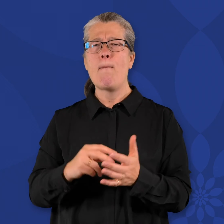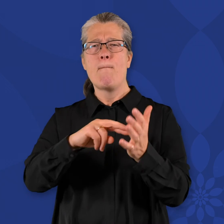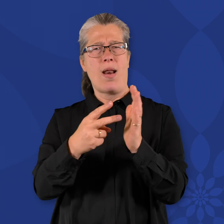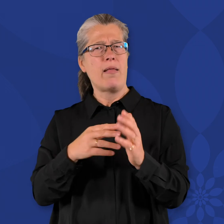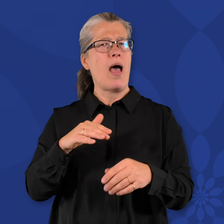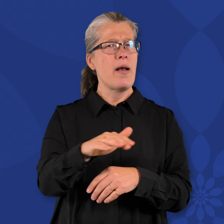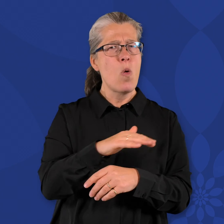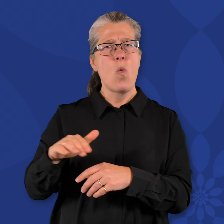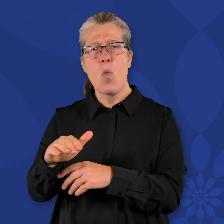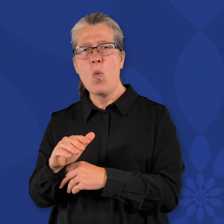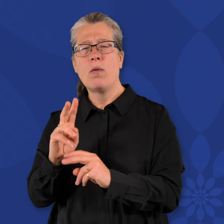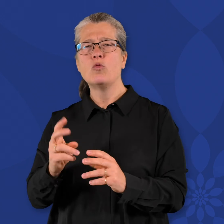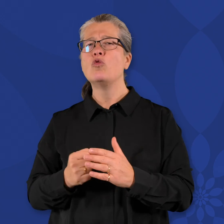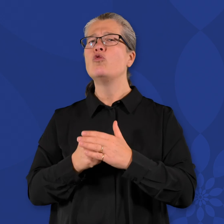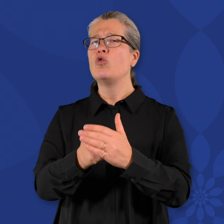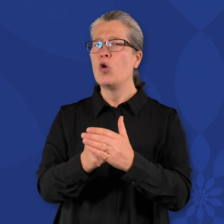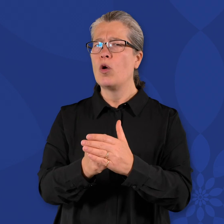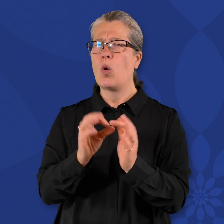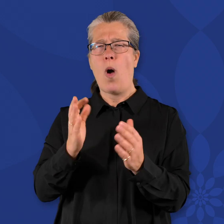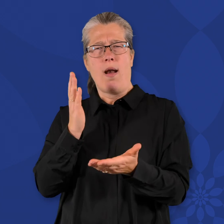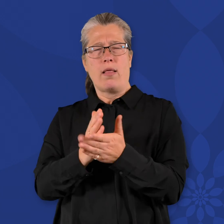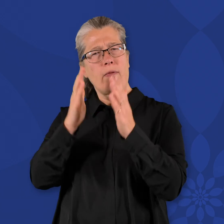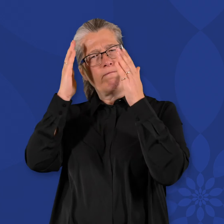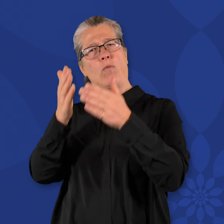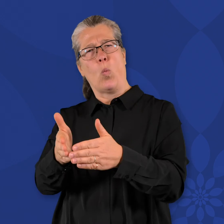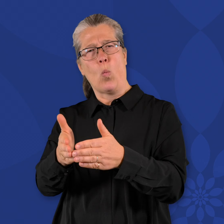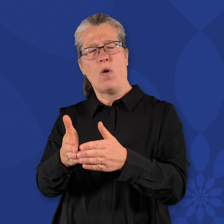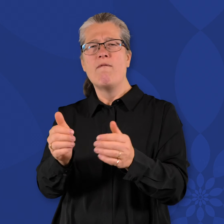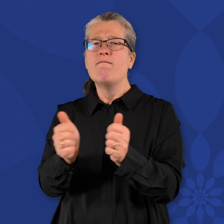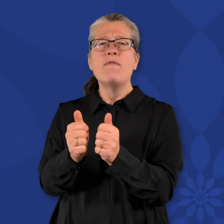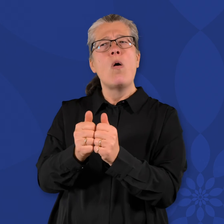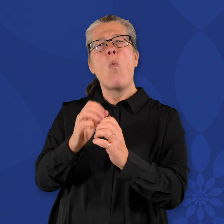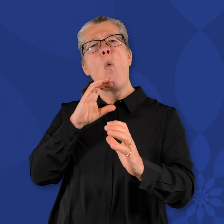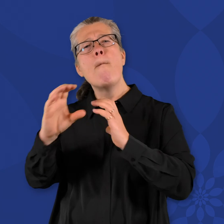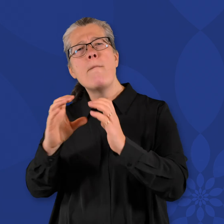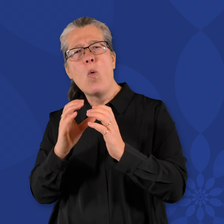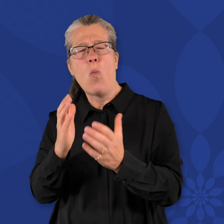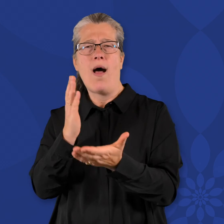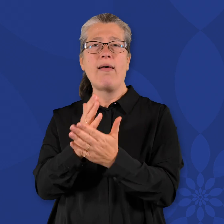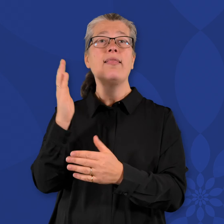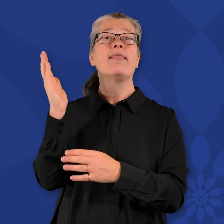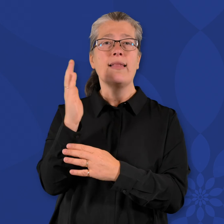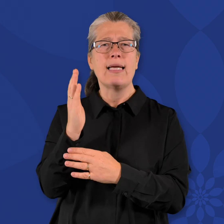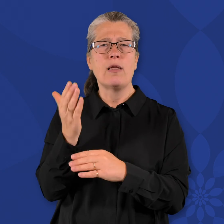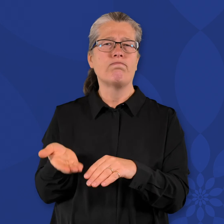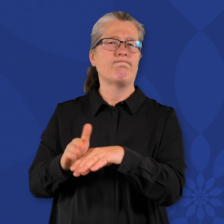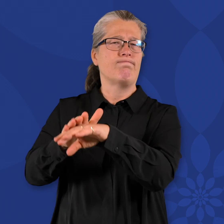De regionala planerna stöder också en rätt inriktad kommunikation i rätt tid om -